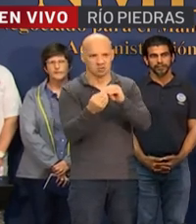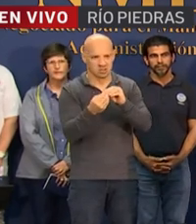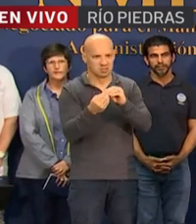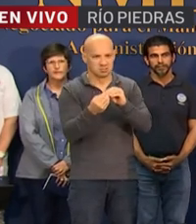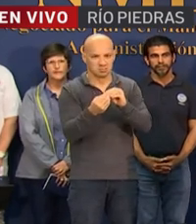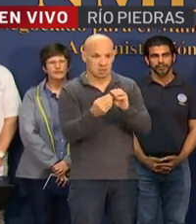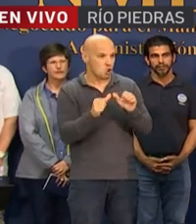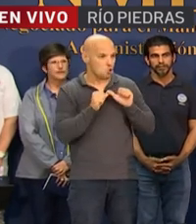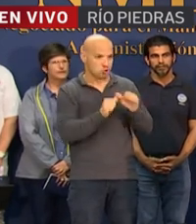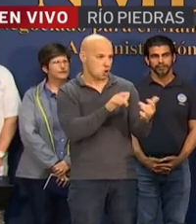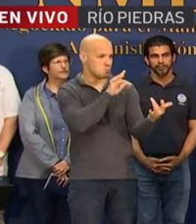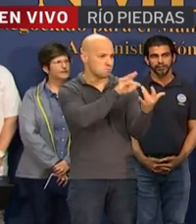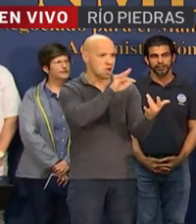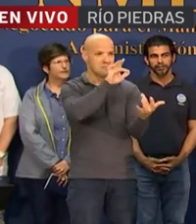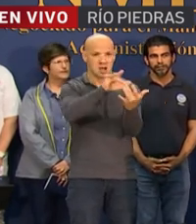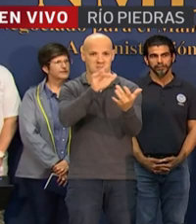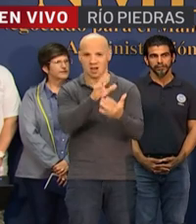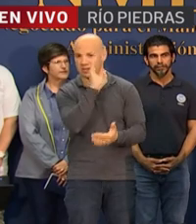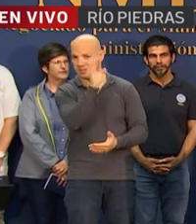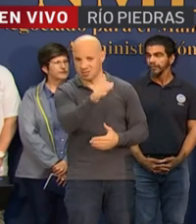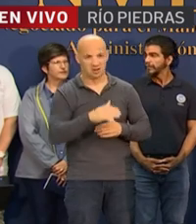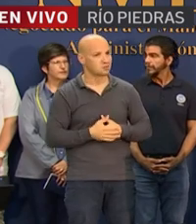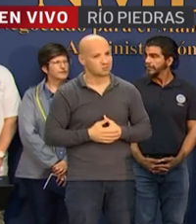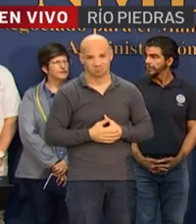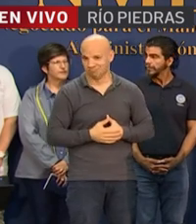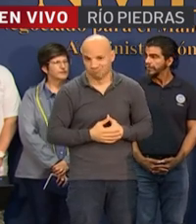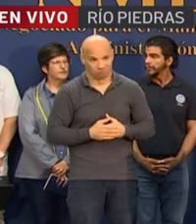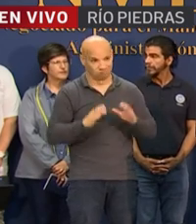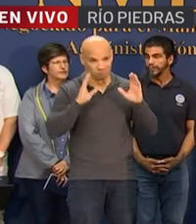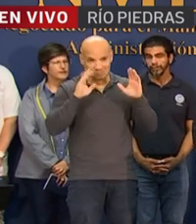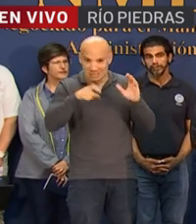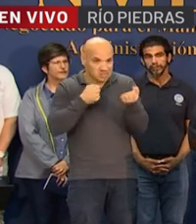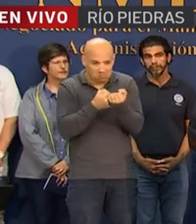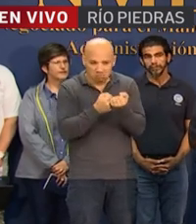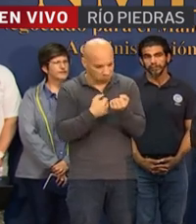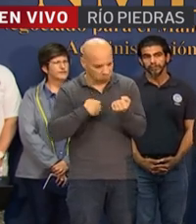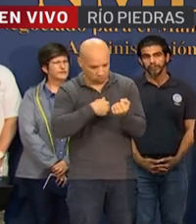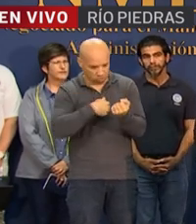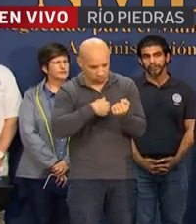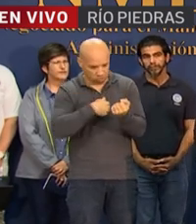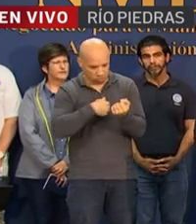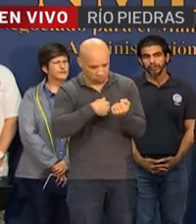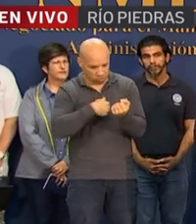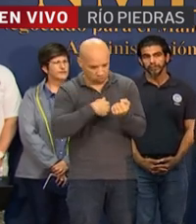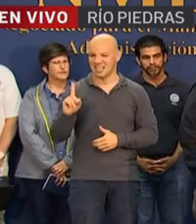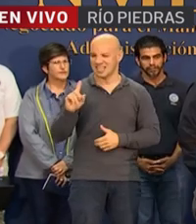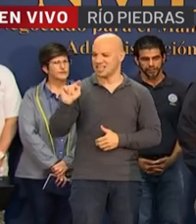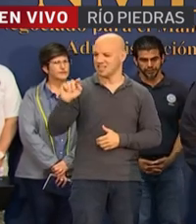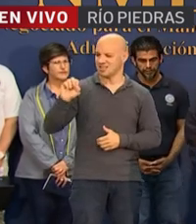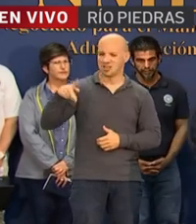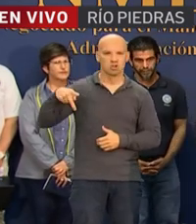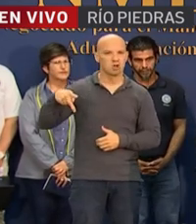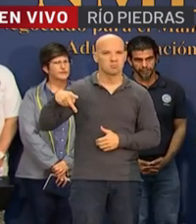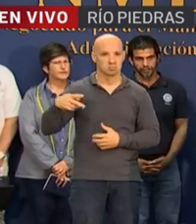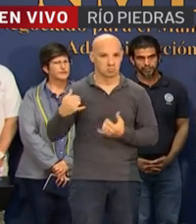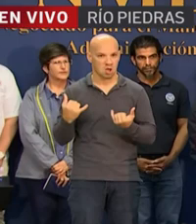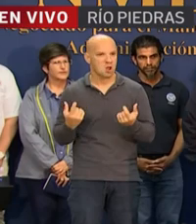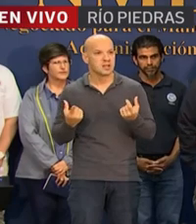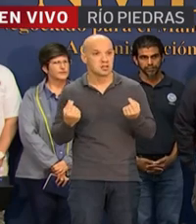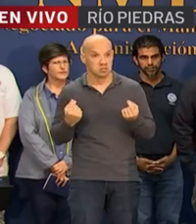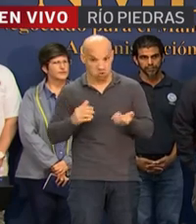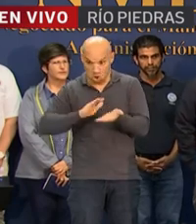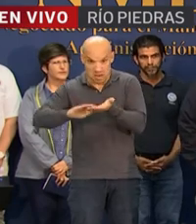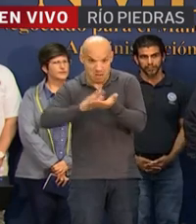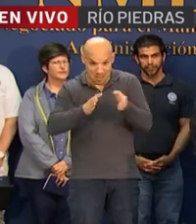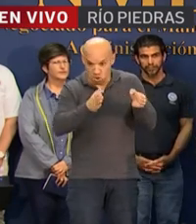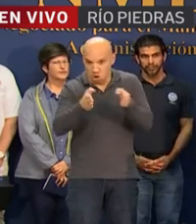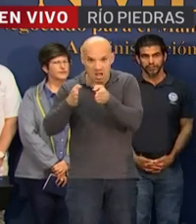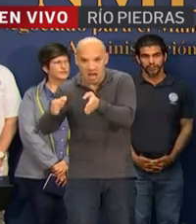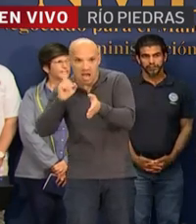LOS COORDINADORES ESTÁN EN